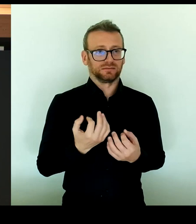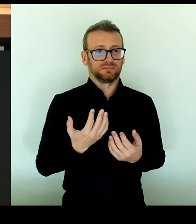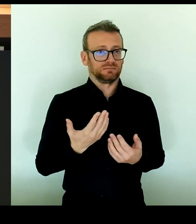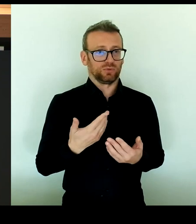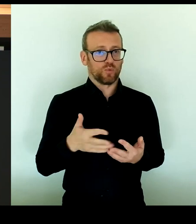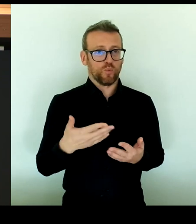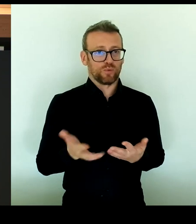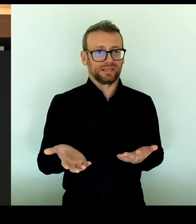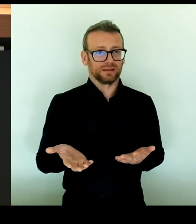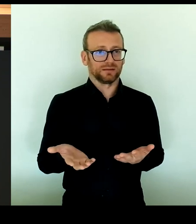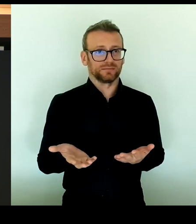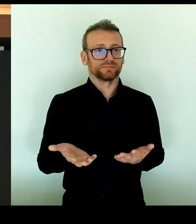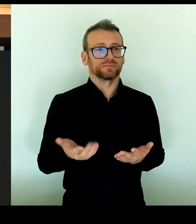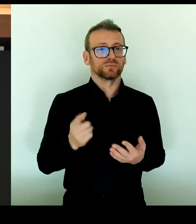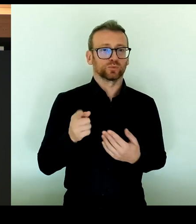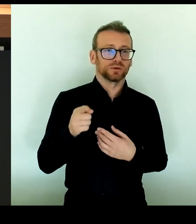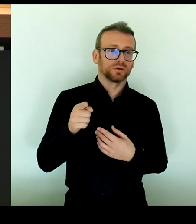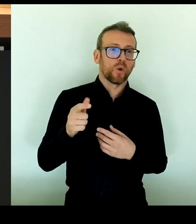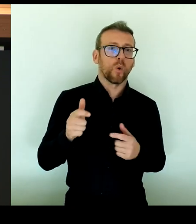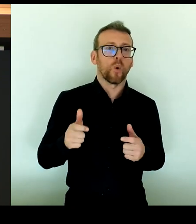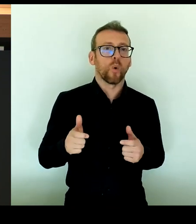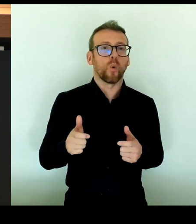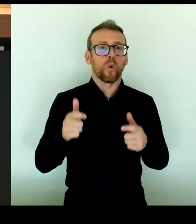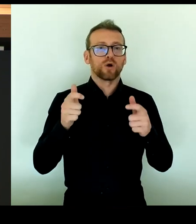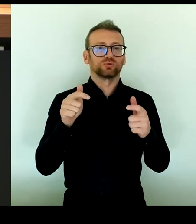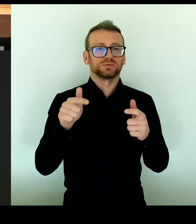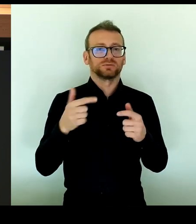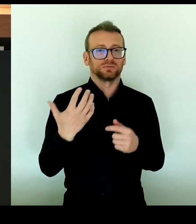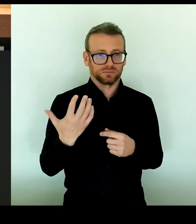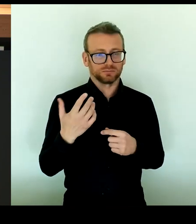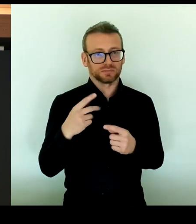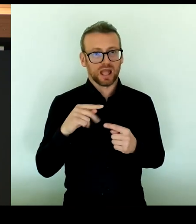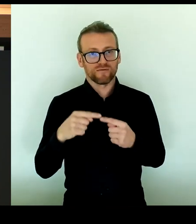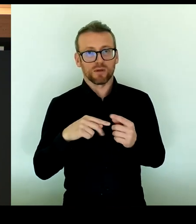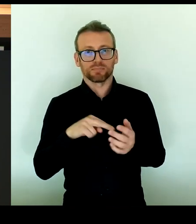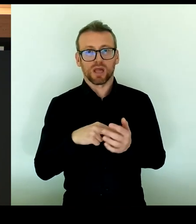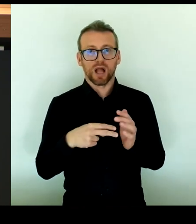(Rednerwechsel) Gestatten Sie eine Zwischenfrage der Kollegen Burg ? (Rednerwechsel) gerne beantwort.